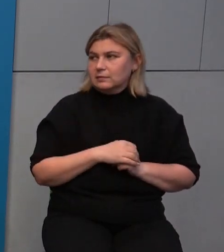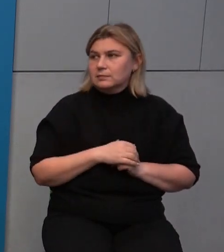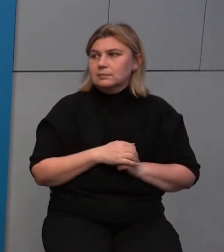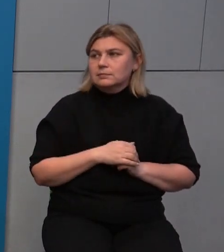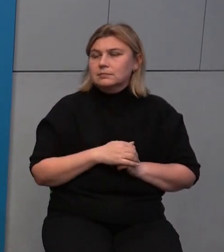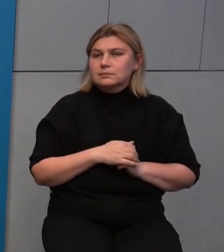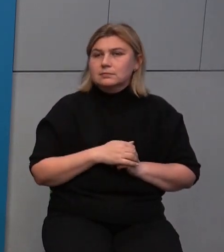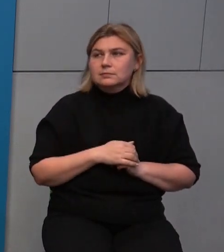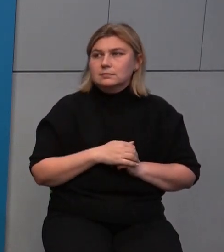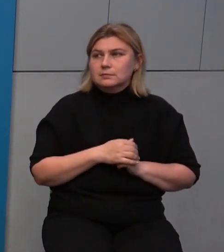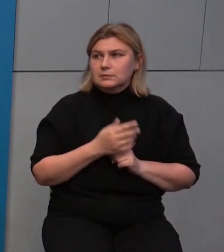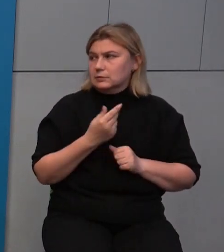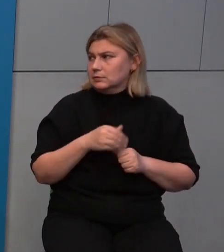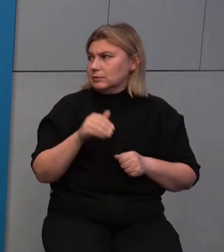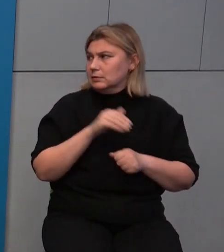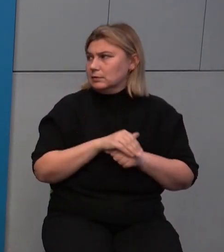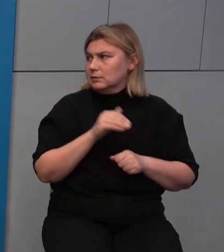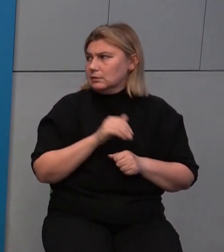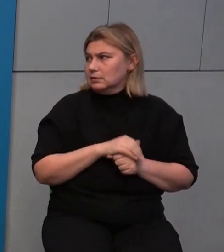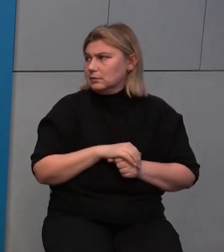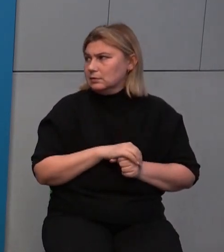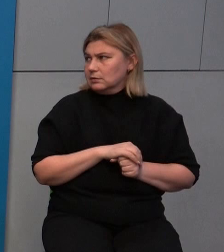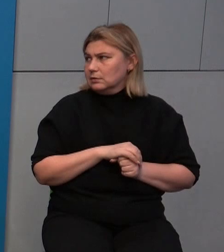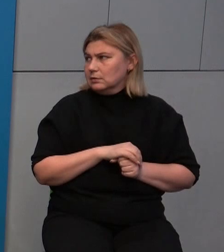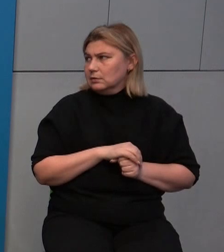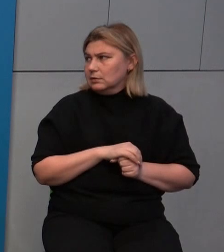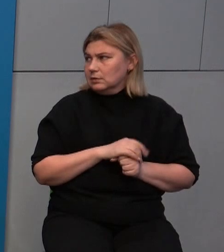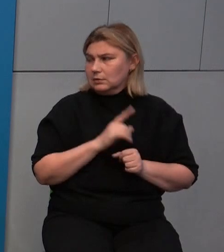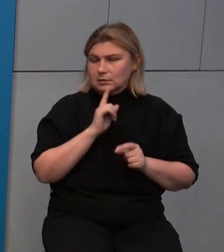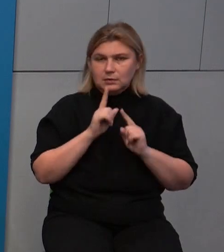Ona chyba się nie zgodziła na rozmowę,